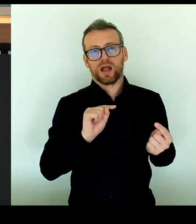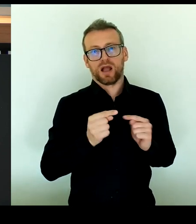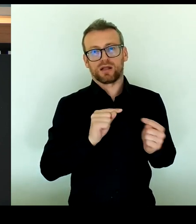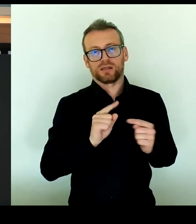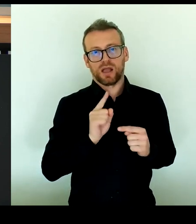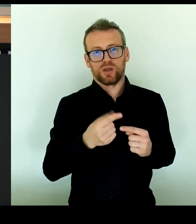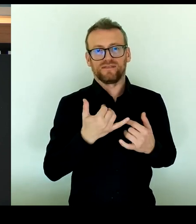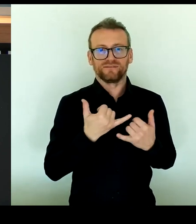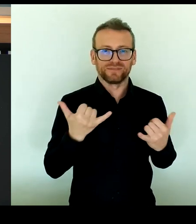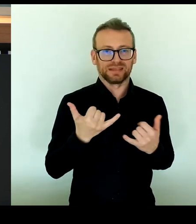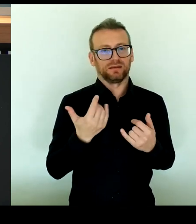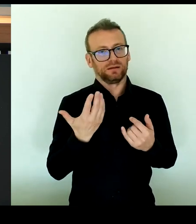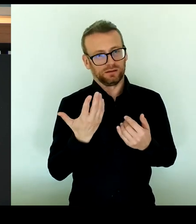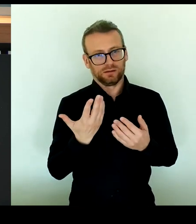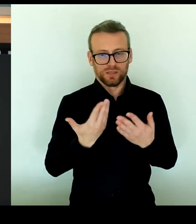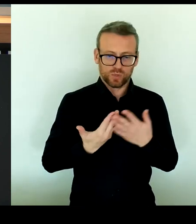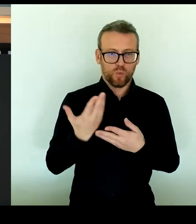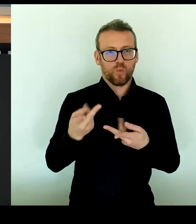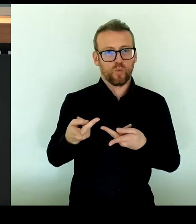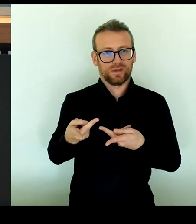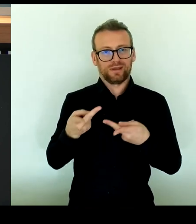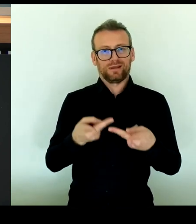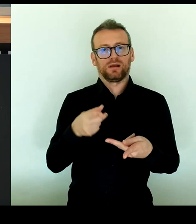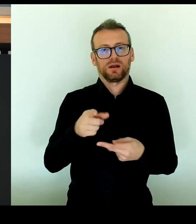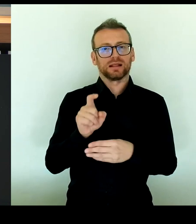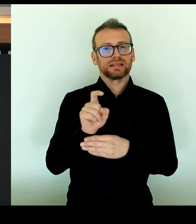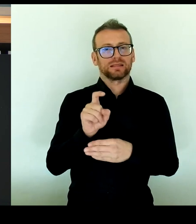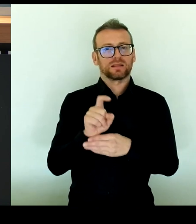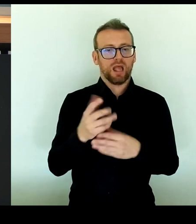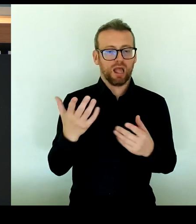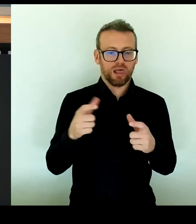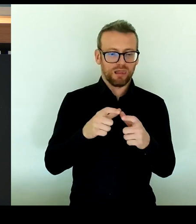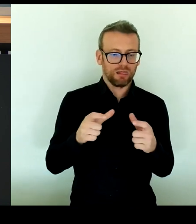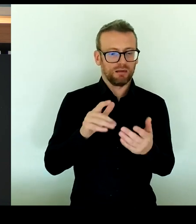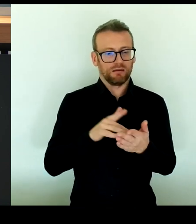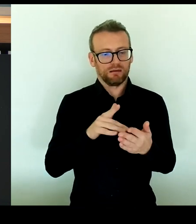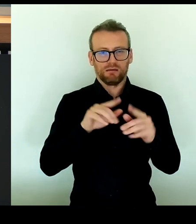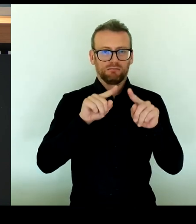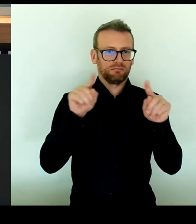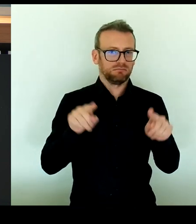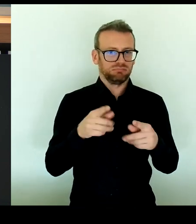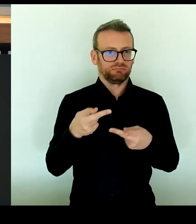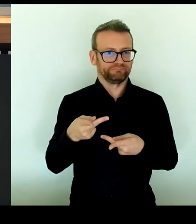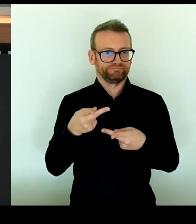Deshalb haben wir praxisnahe Hinweise zum datenschutzkonformen Einsatz entsprechender Produkte veröffentlicht.